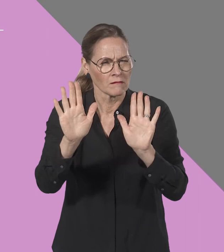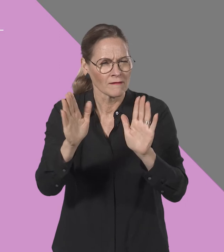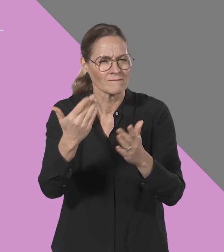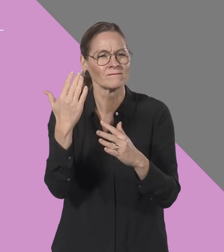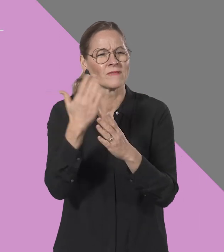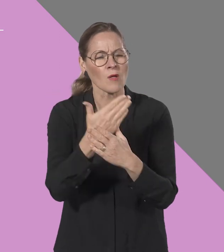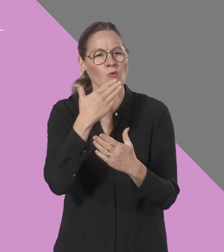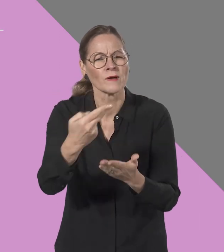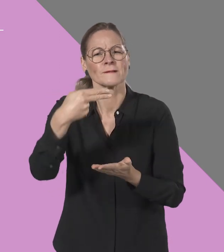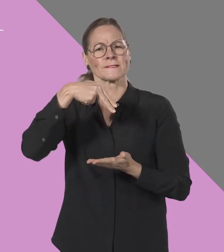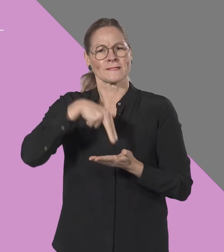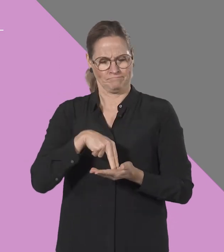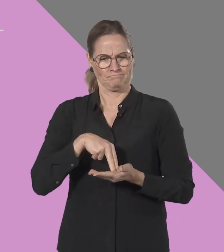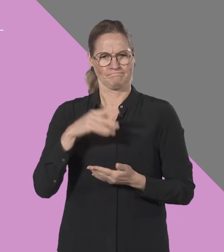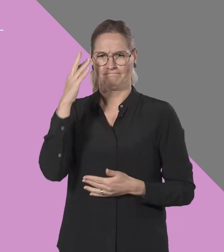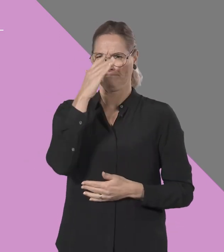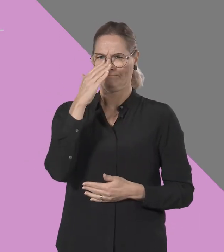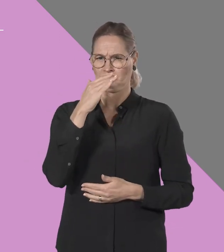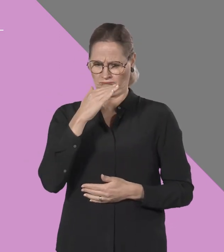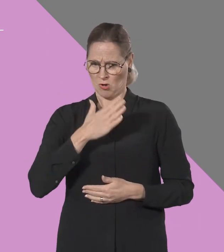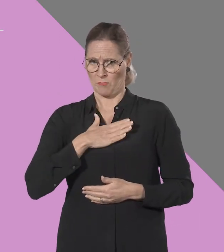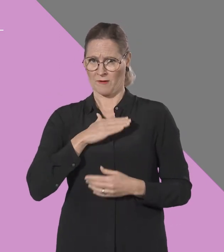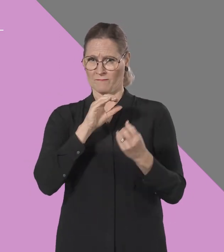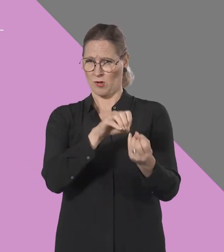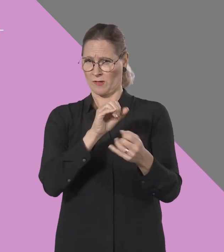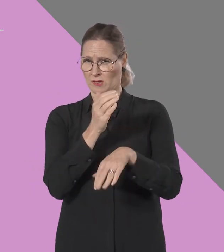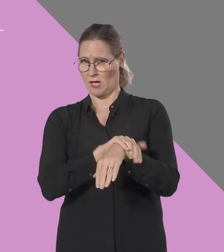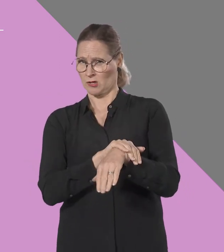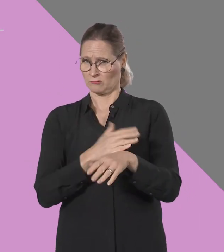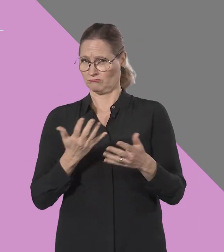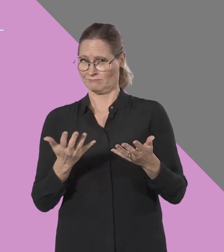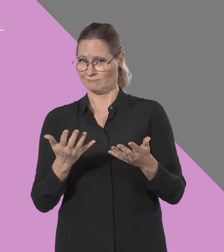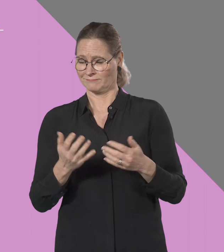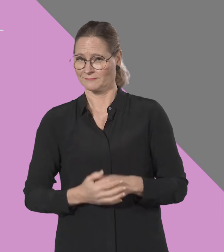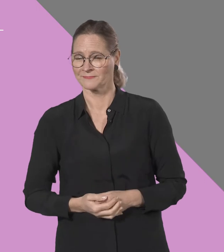Välillä on hyvä pysähtyä miettimään myös omia vuorovaikutustaitoja, -